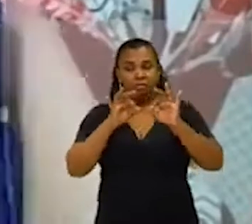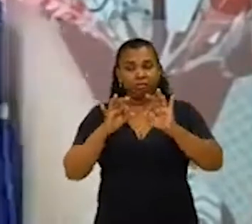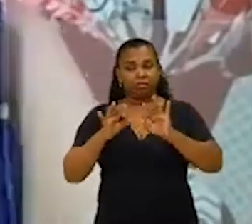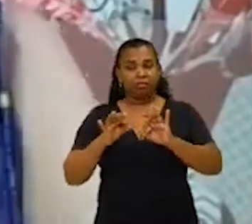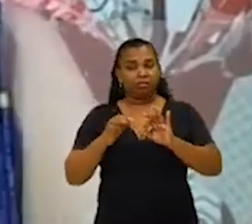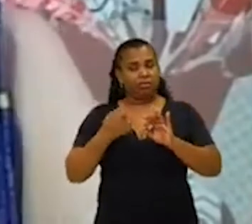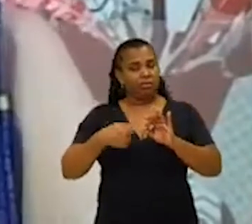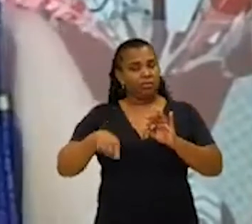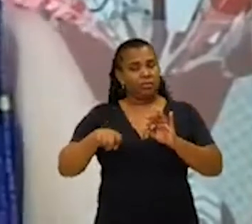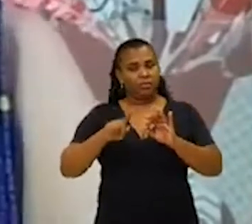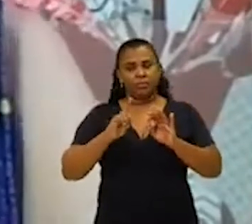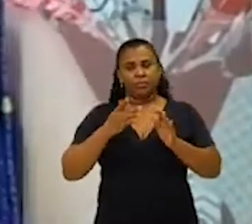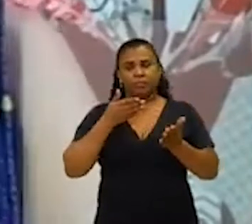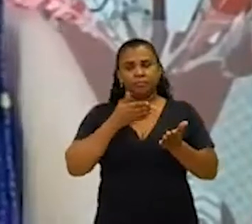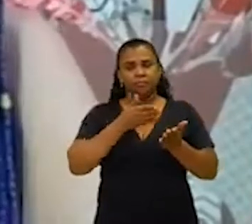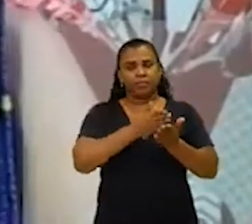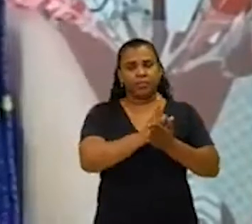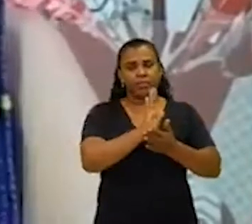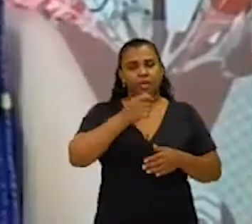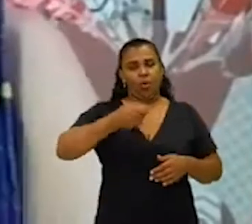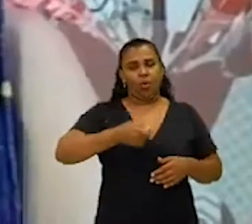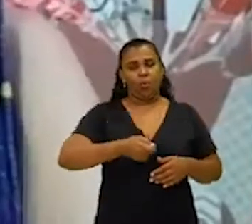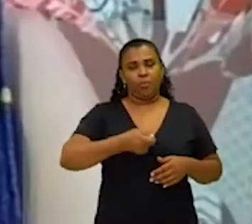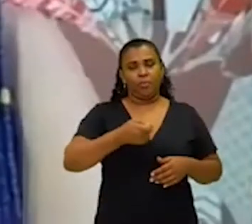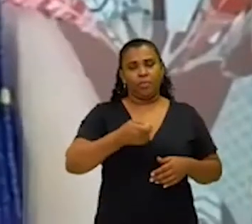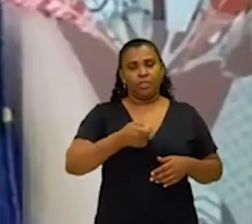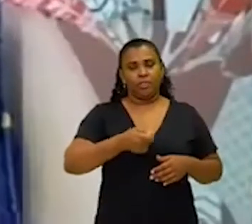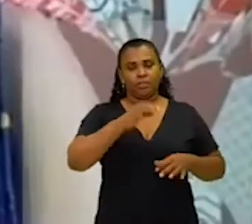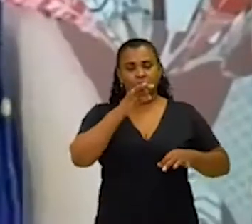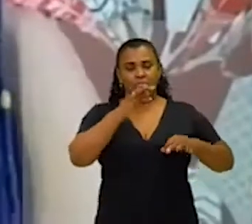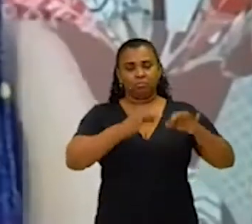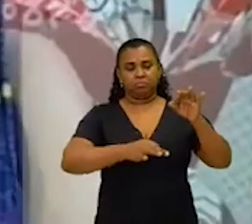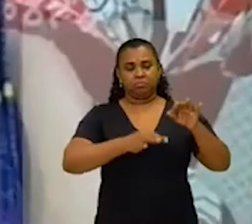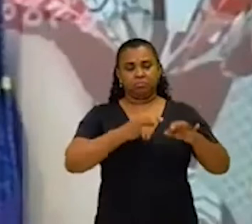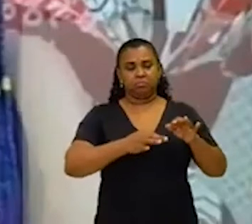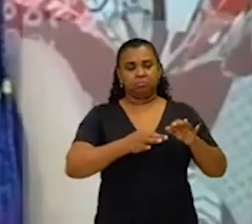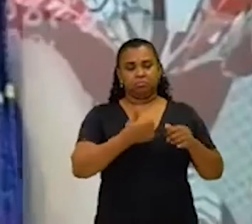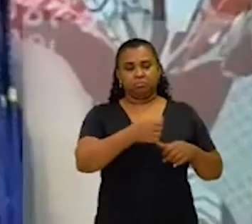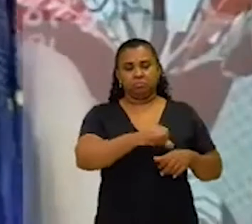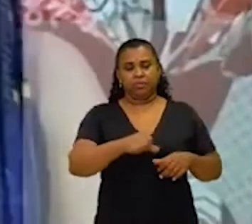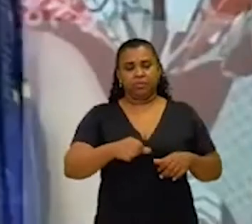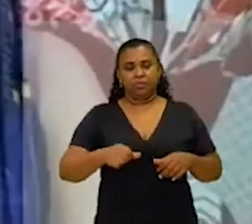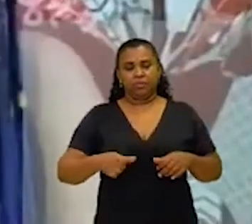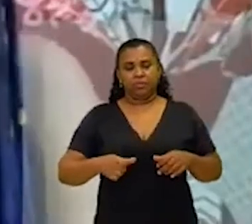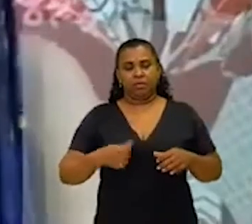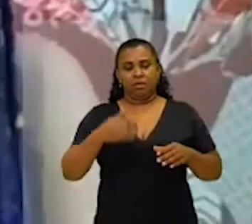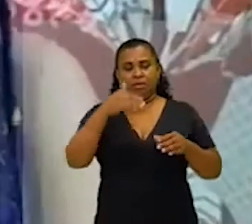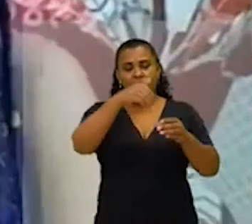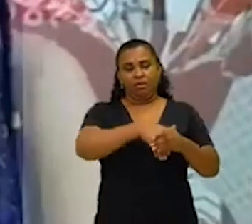passar pela obrigatoriedade dos critérios de elegibilidade levando em consideração o histórico